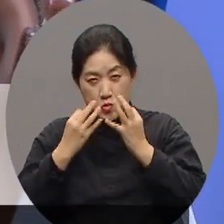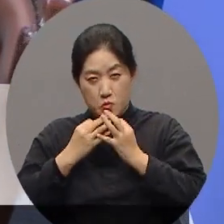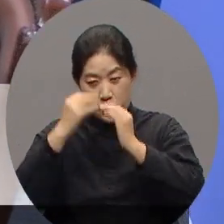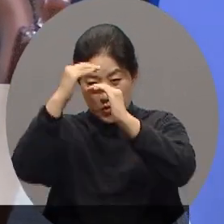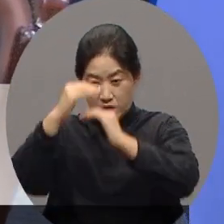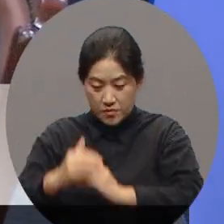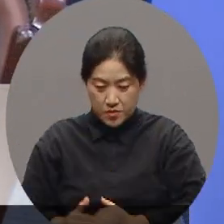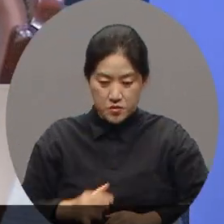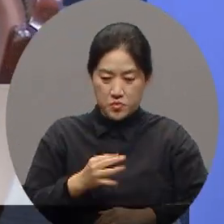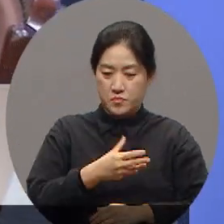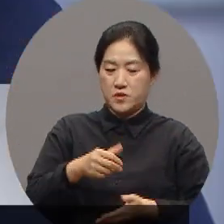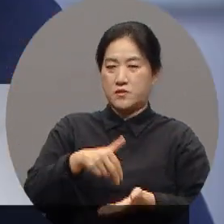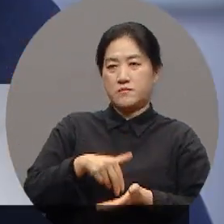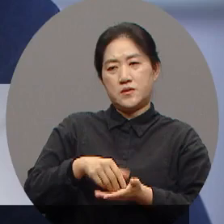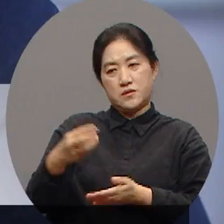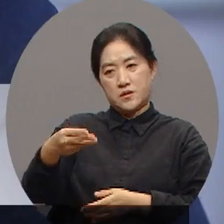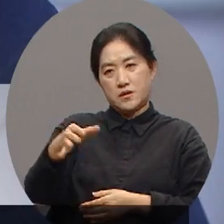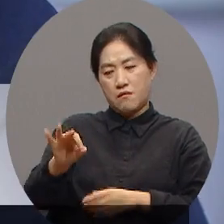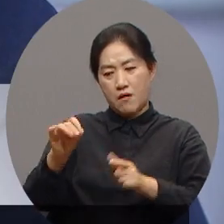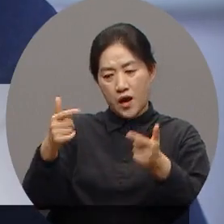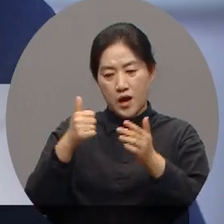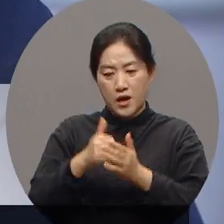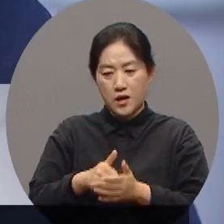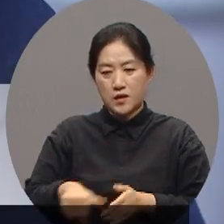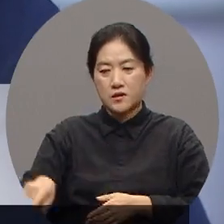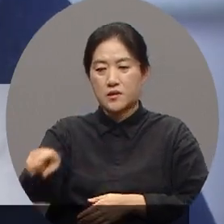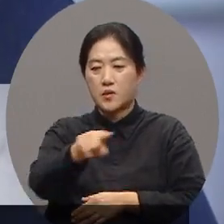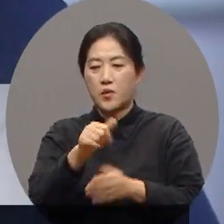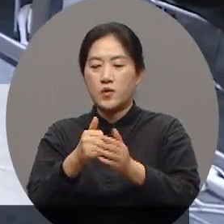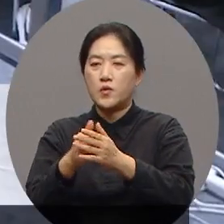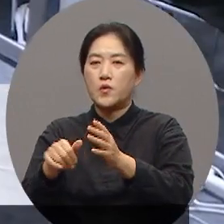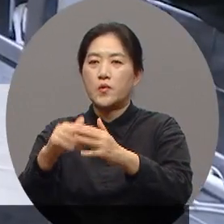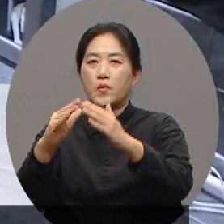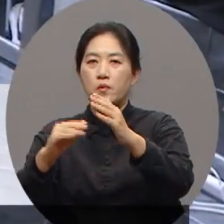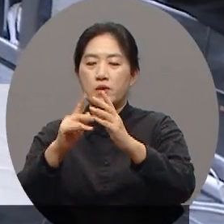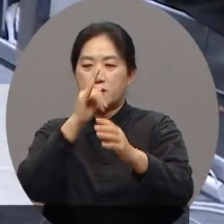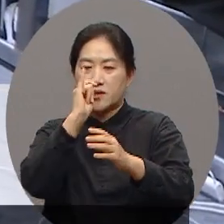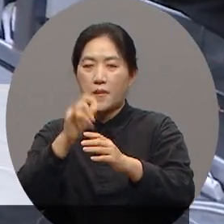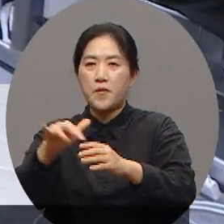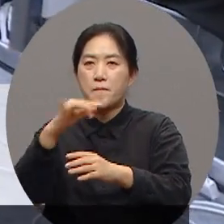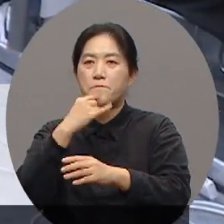태영건설이 어제 발표한 자구 계획에 대해서는 채권단 입장에서는 태영건설이